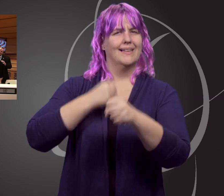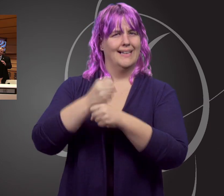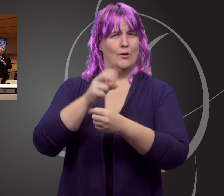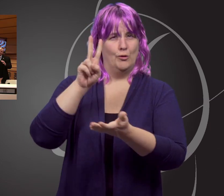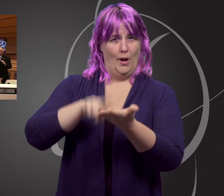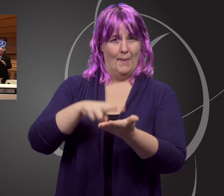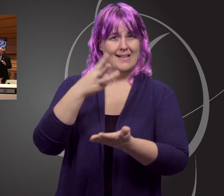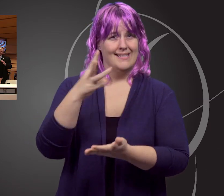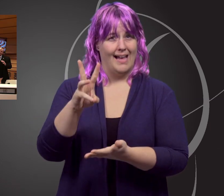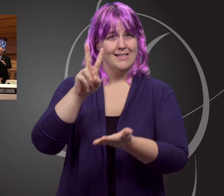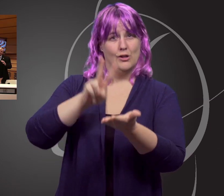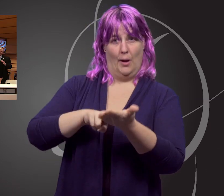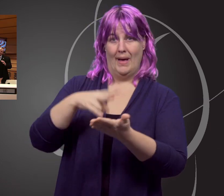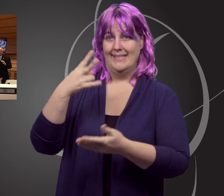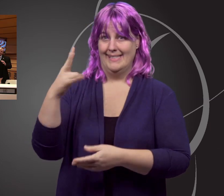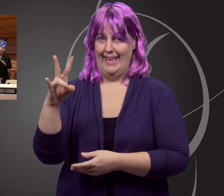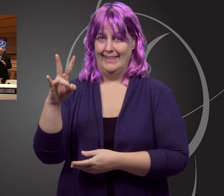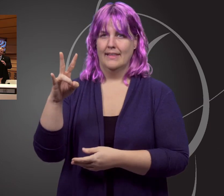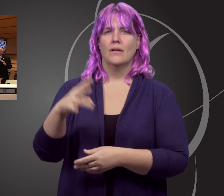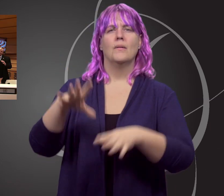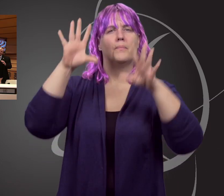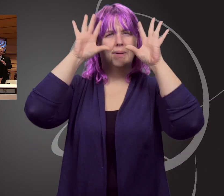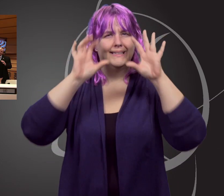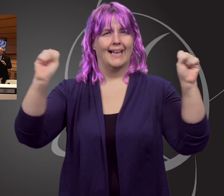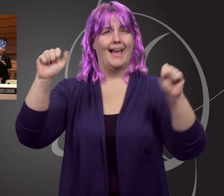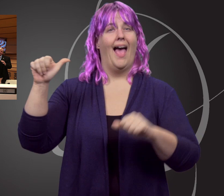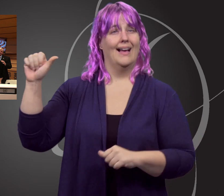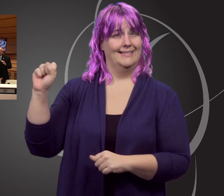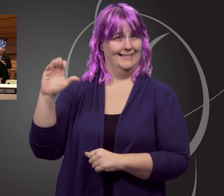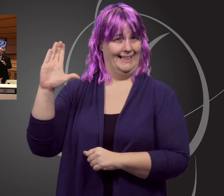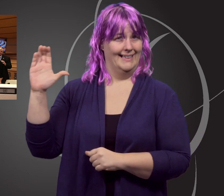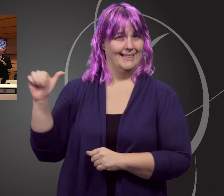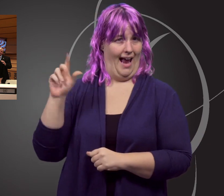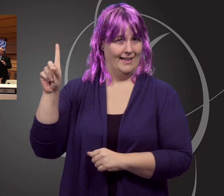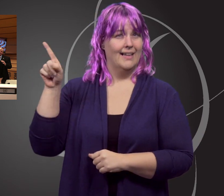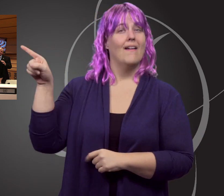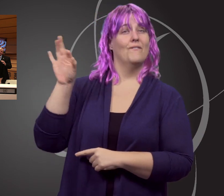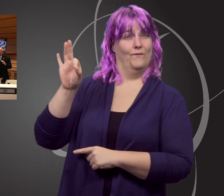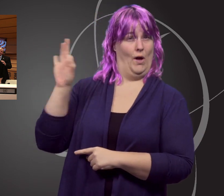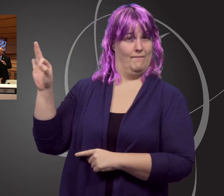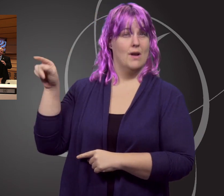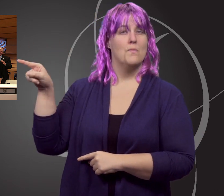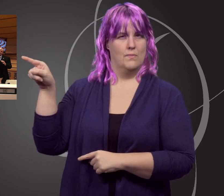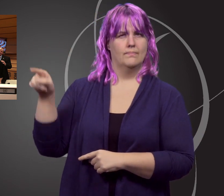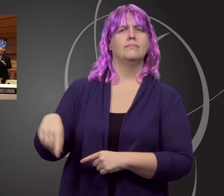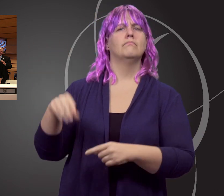En 2016 et 2017, le président de l’ASC-CAD, Frank Folino